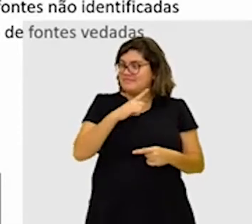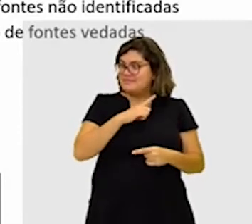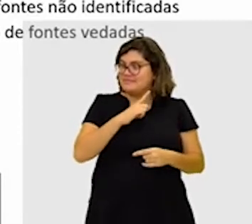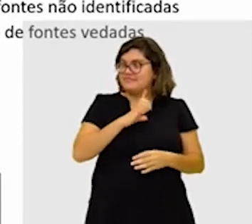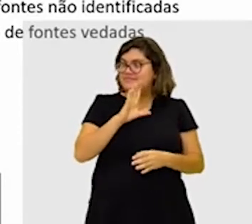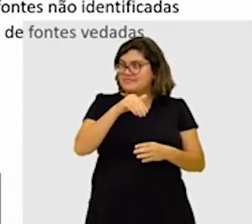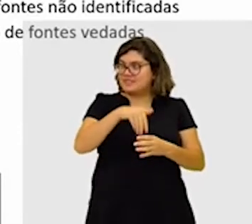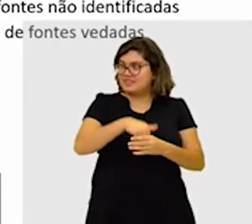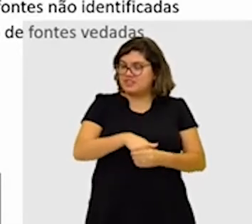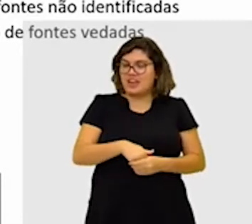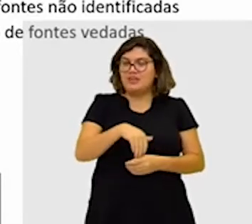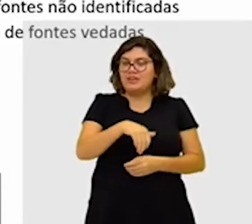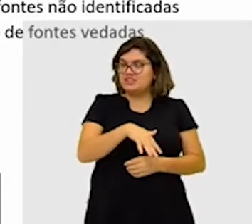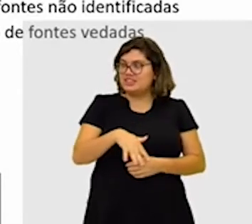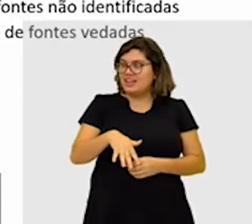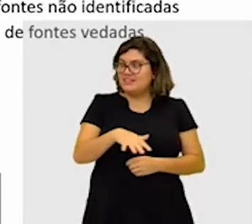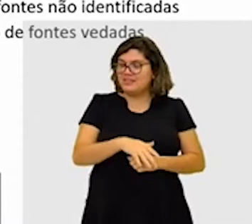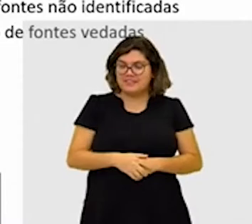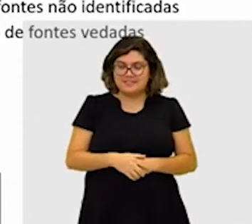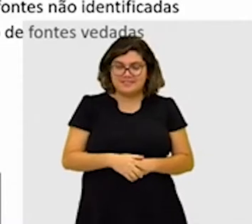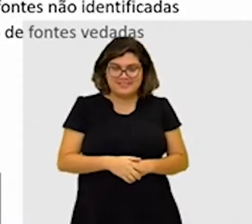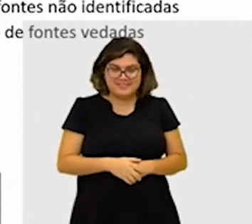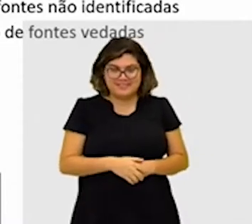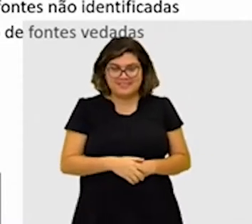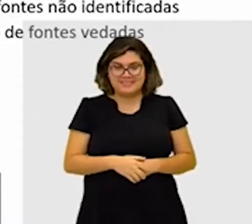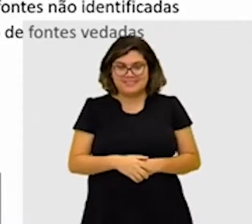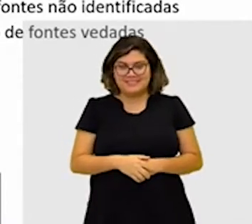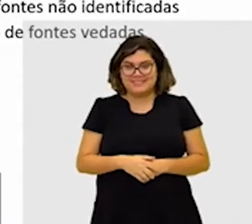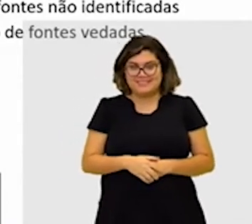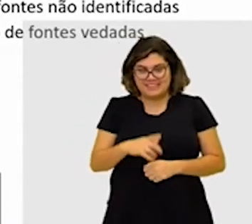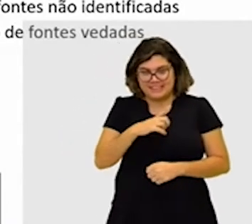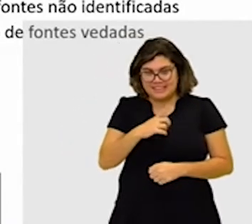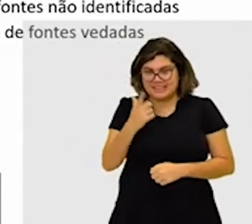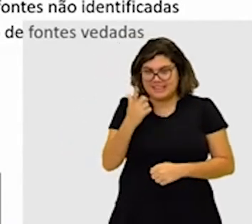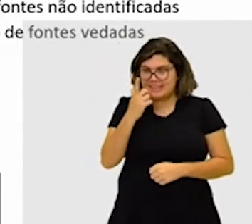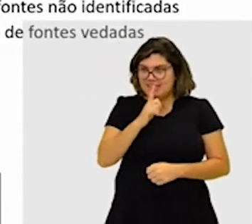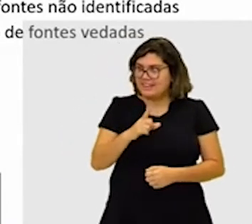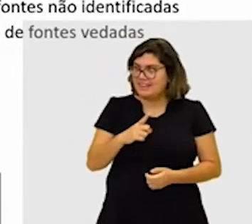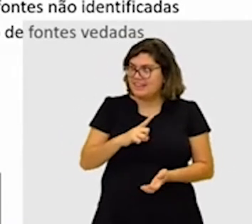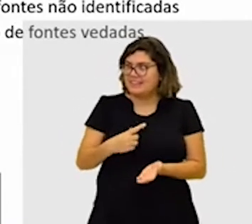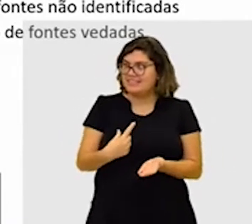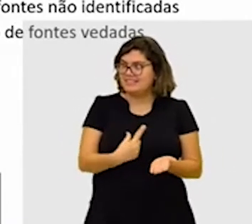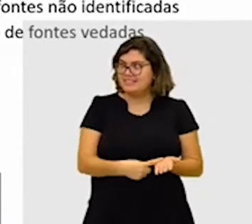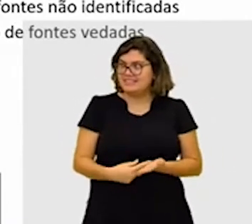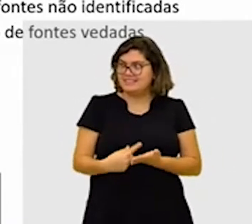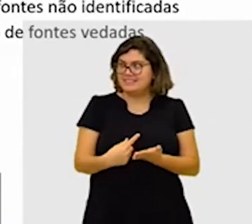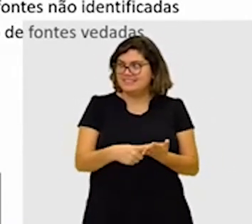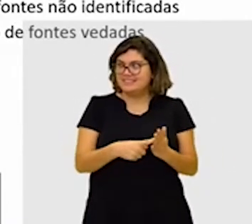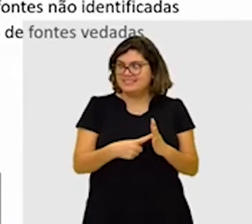eleitorais também é preciso por exemplo coibir o uso de fonte não identificada e que ser essas